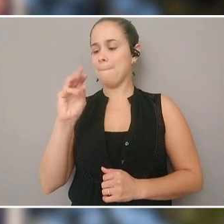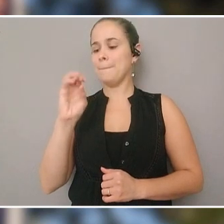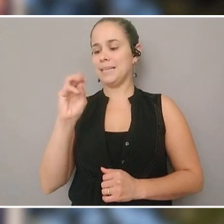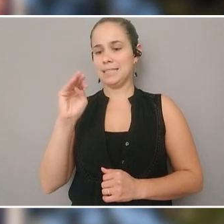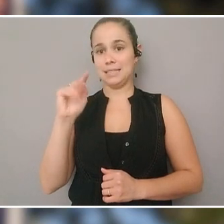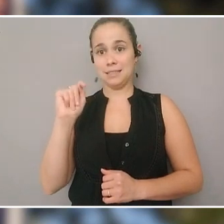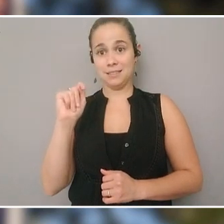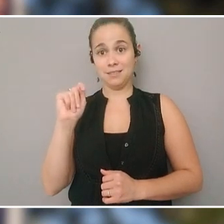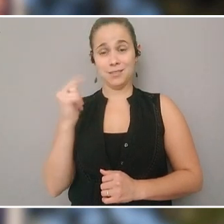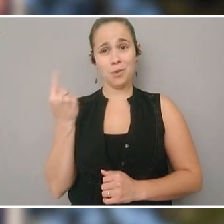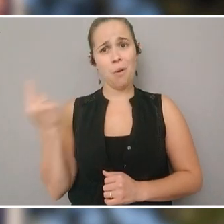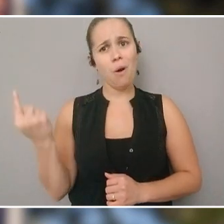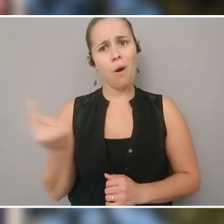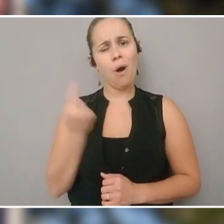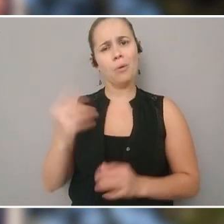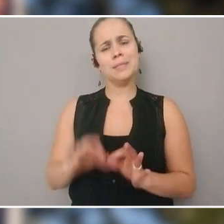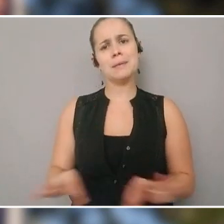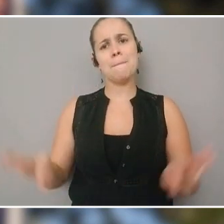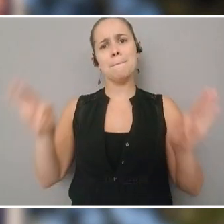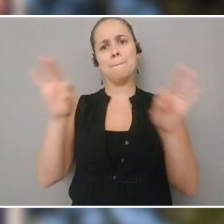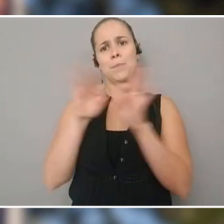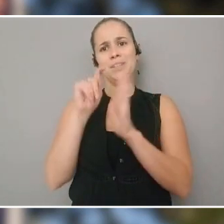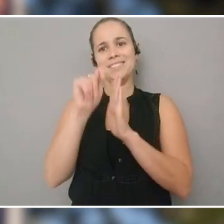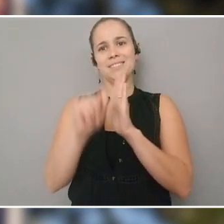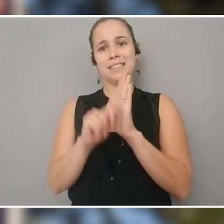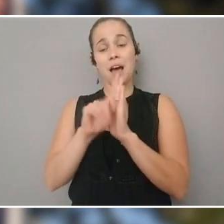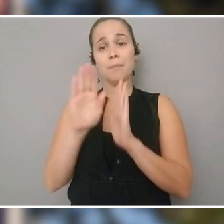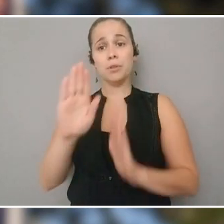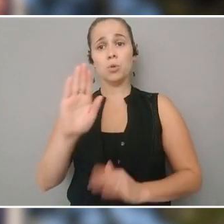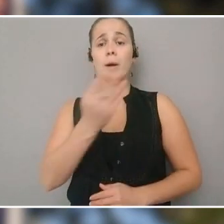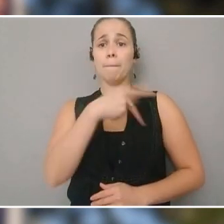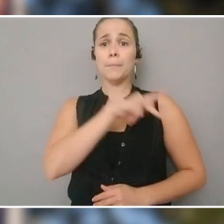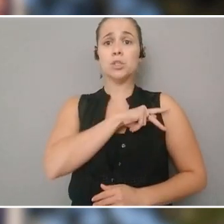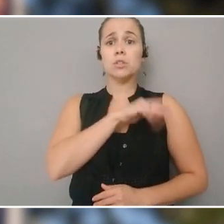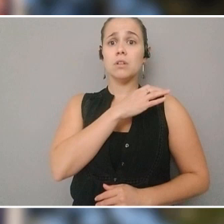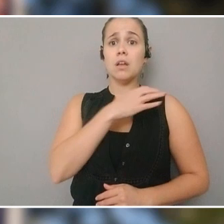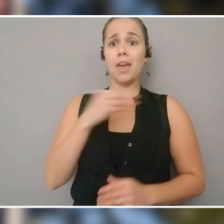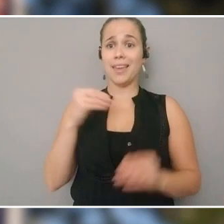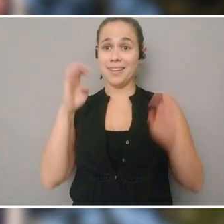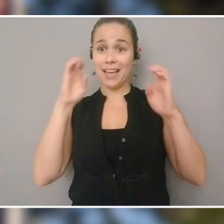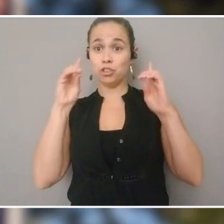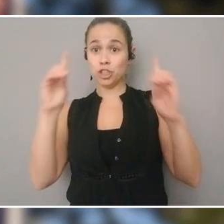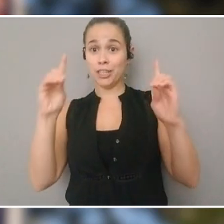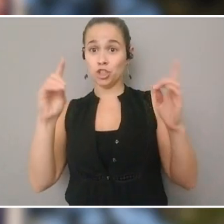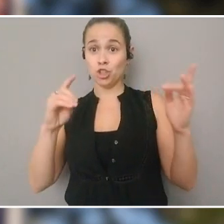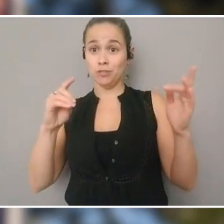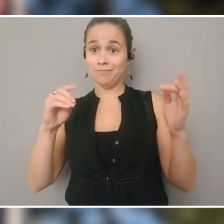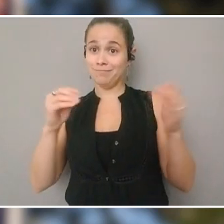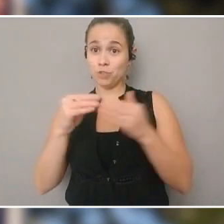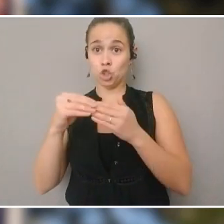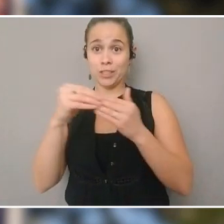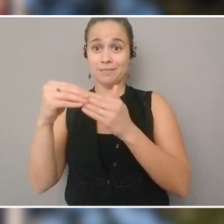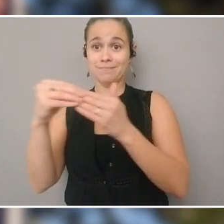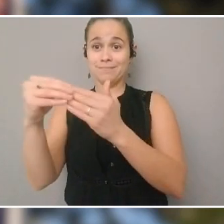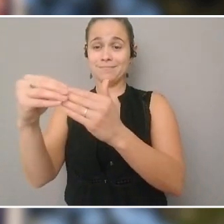hito importante en su vida personal y